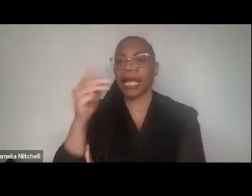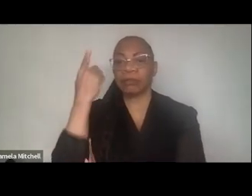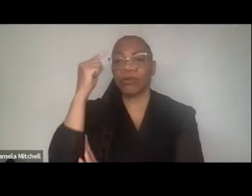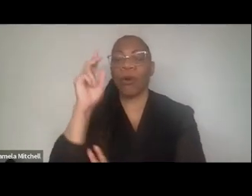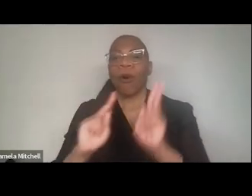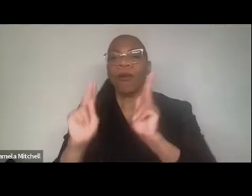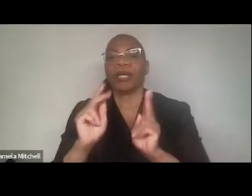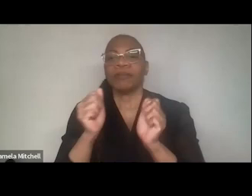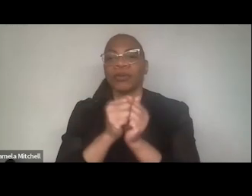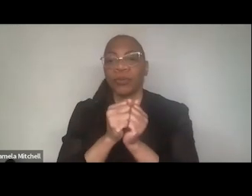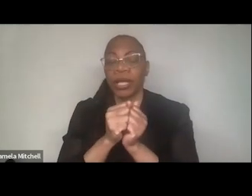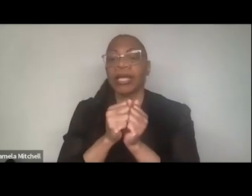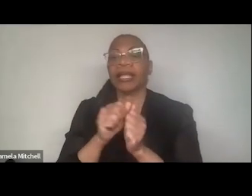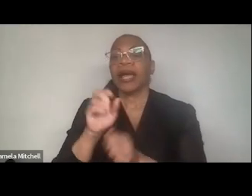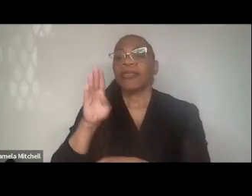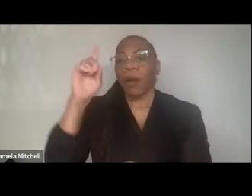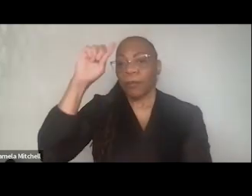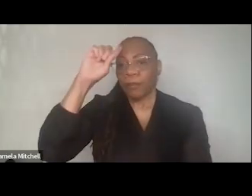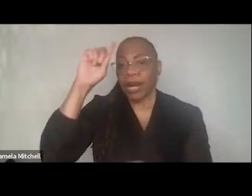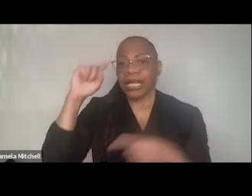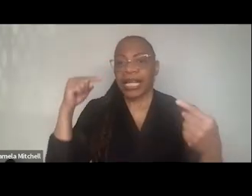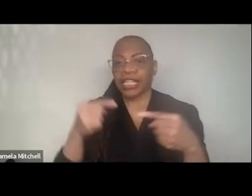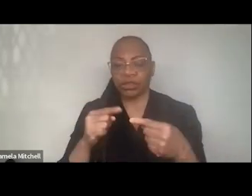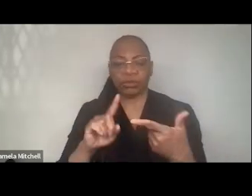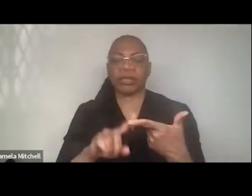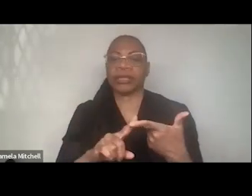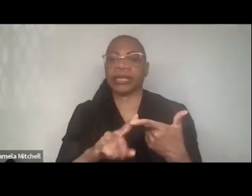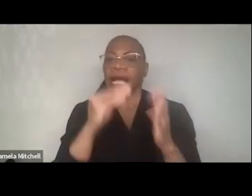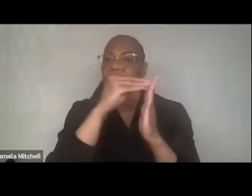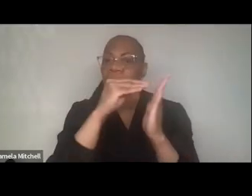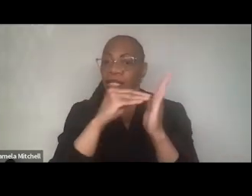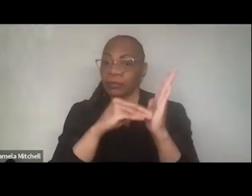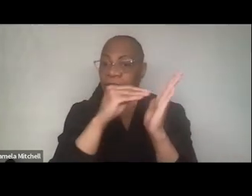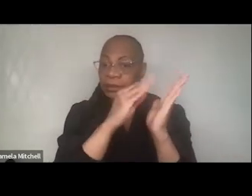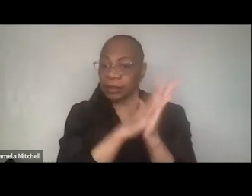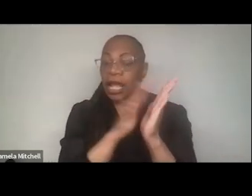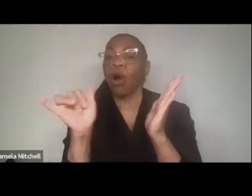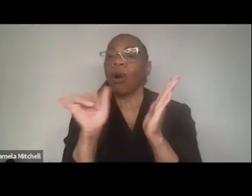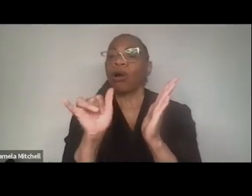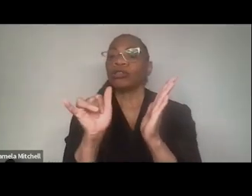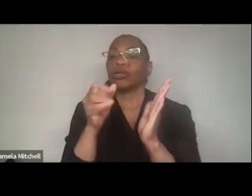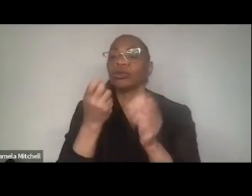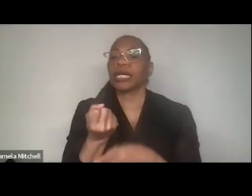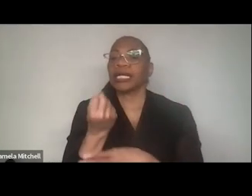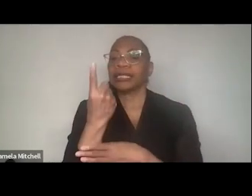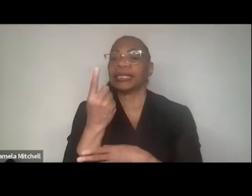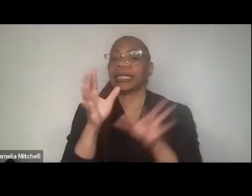la documentación médica necesaria y funcional y comprender las listas relevantes de seguridad social sobre discapacidades